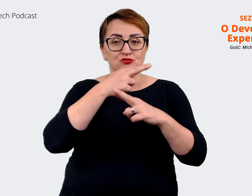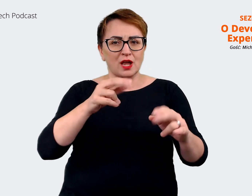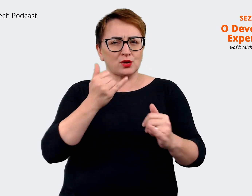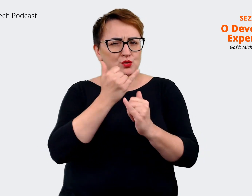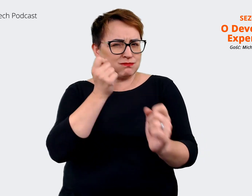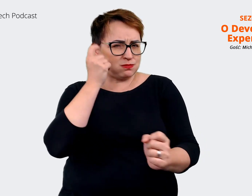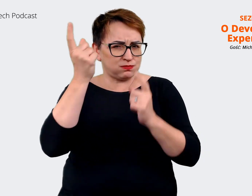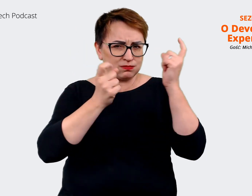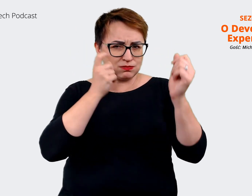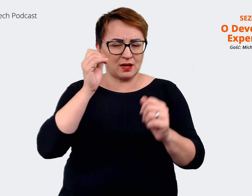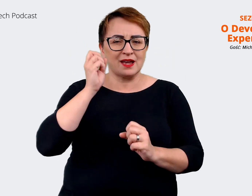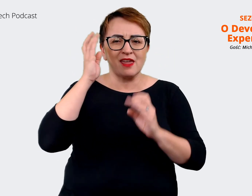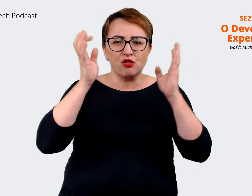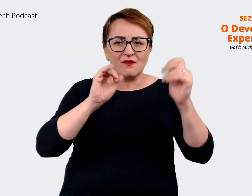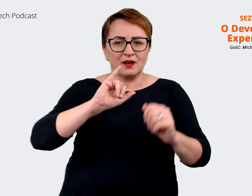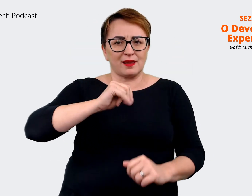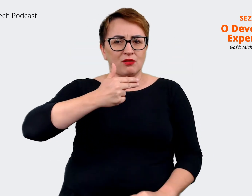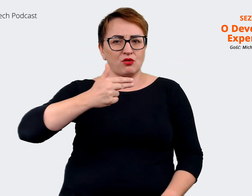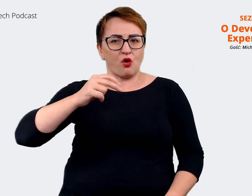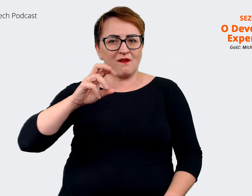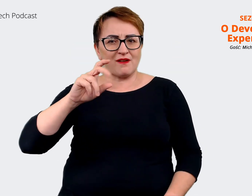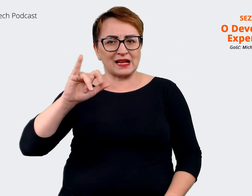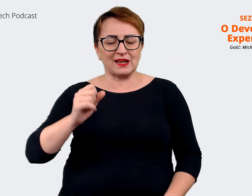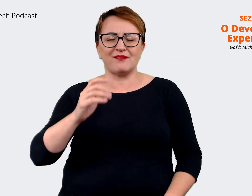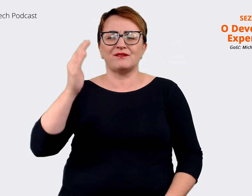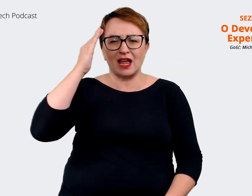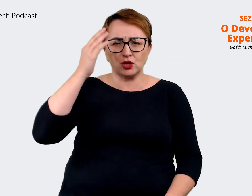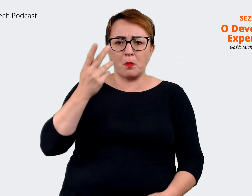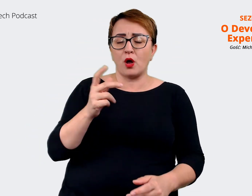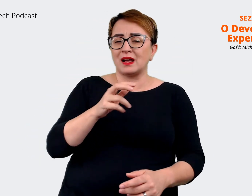nie wszystkie gdzieś tam wyjdą i to też jest ok, bo z tego się wyciąga wnioski